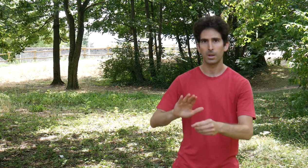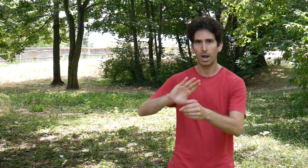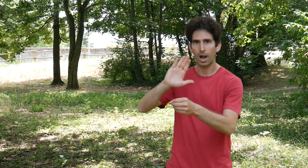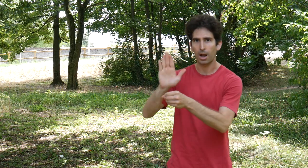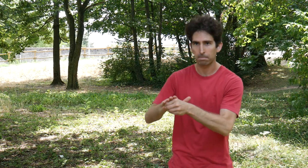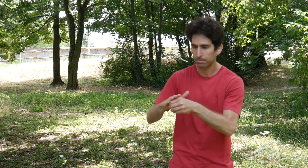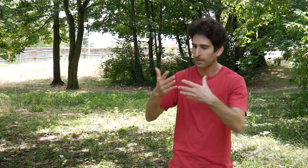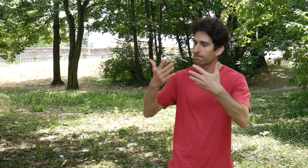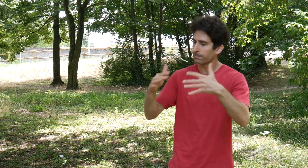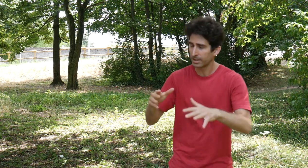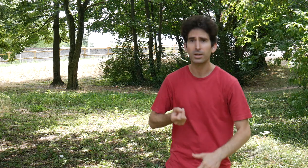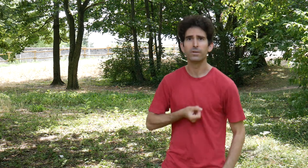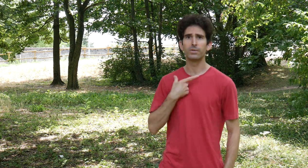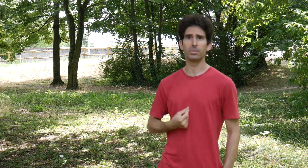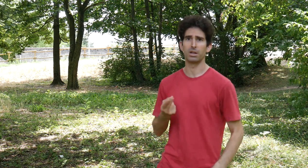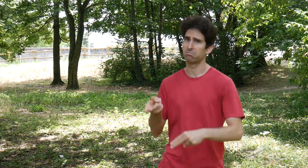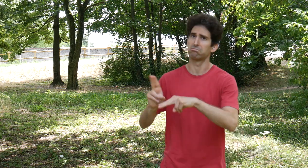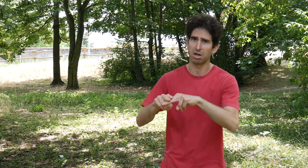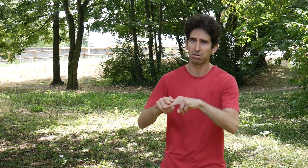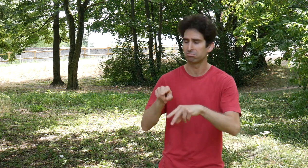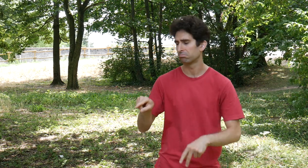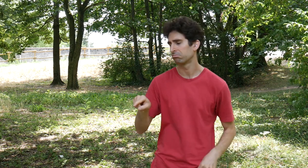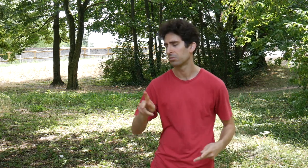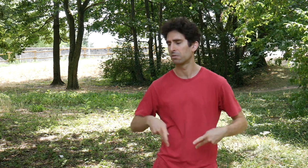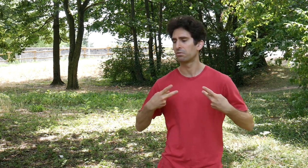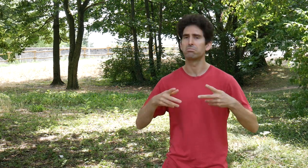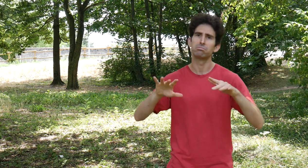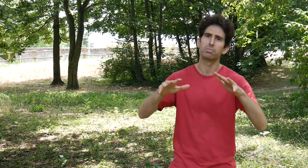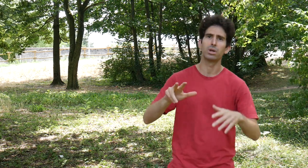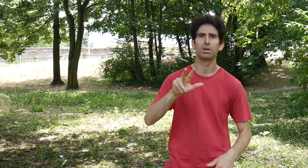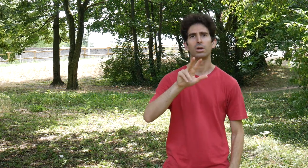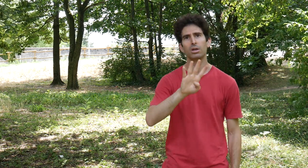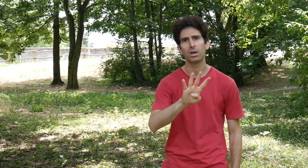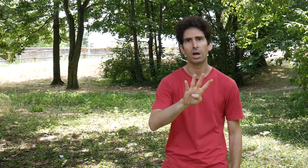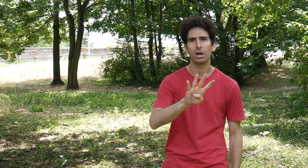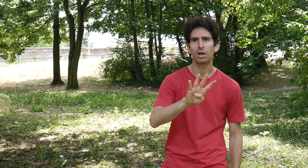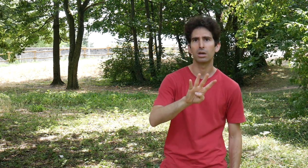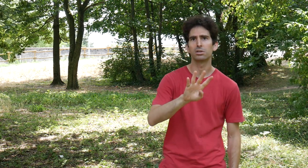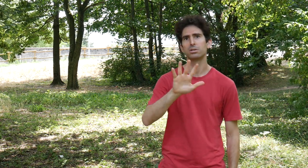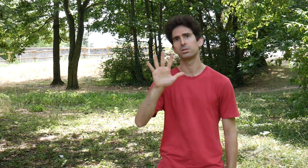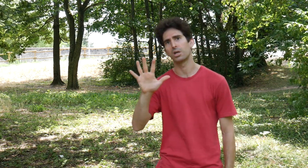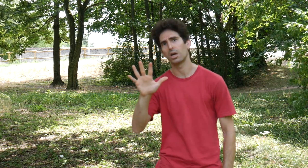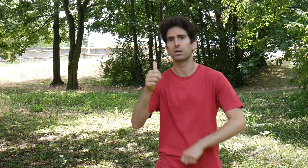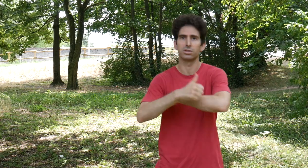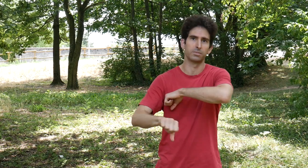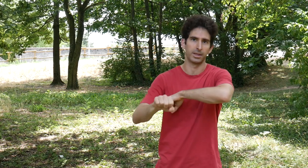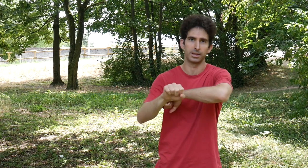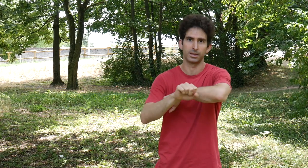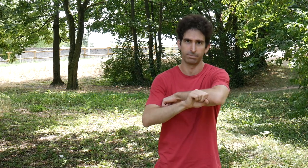Une fois le nid terminé, la femelle meurt. Elle vit environ 4 à 5 semaines.